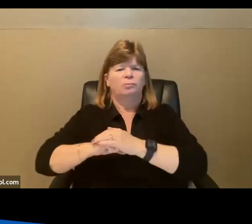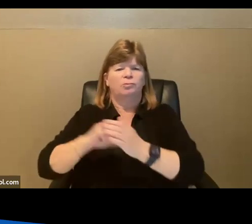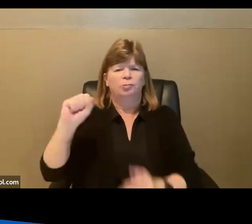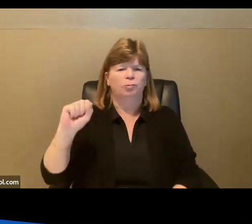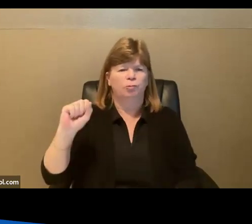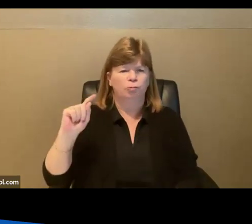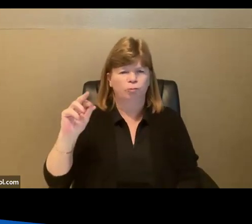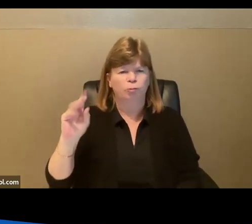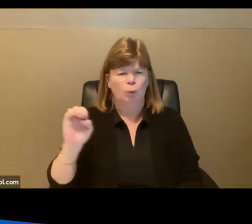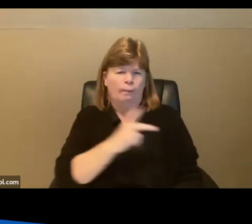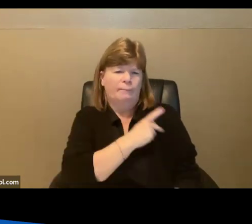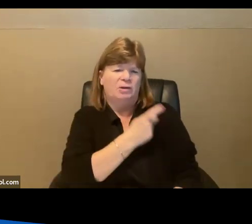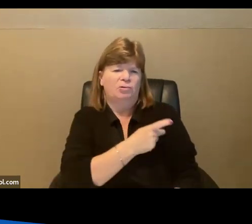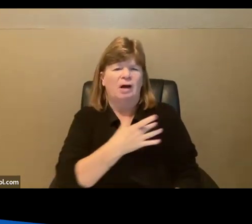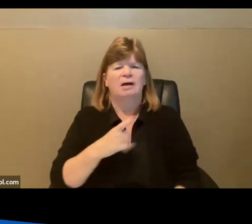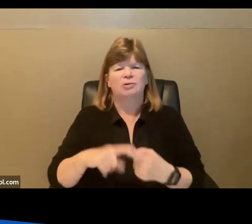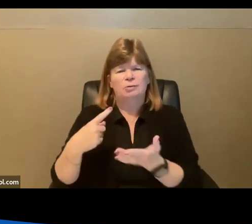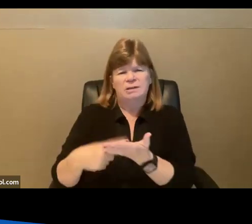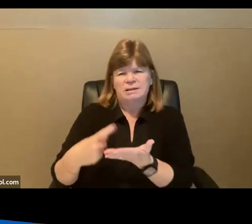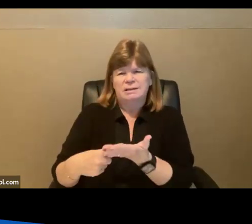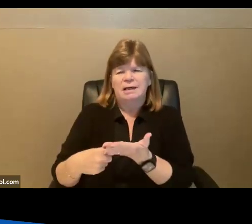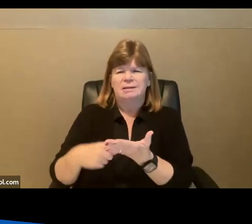hablar sobre lesiones neurológicas porque eso los incluye a ambos.